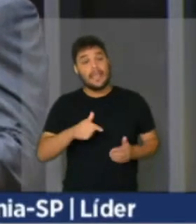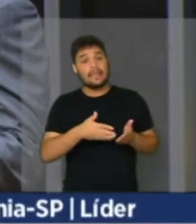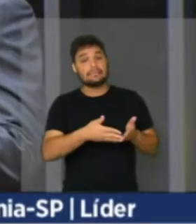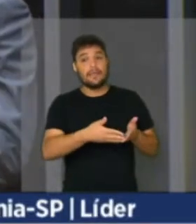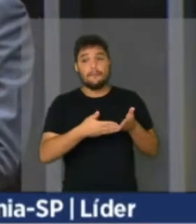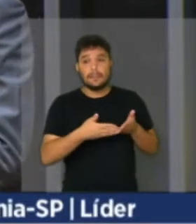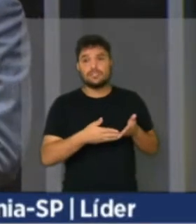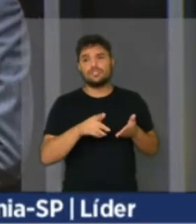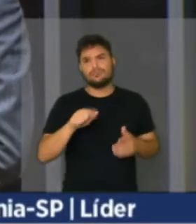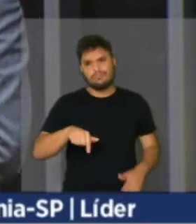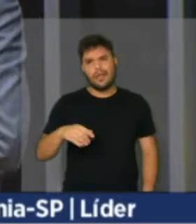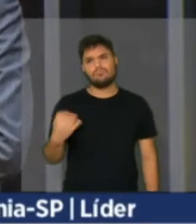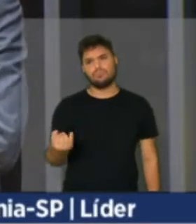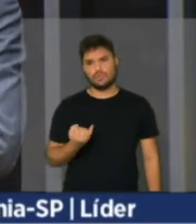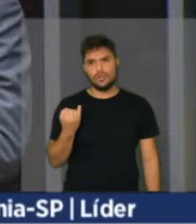PARA O PAÍS. NÓS TEMOS QUE PRIMEIRO CONTEXTUALIZAR O